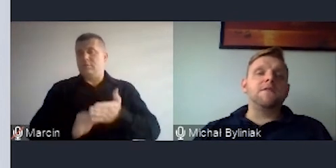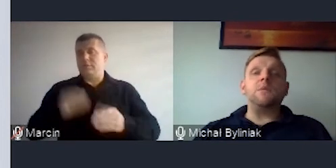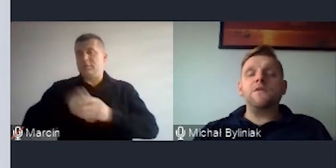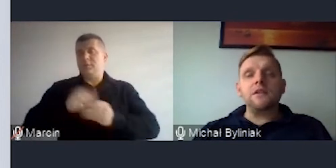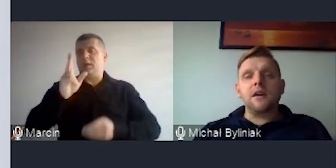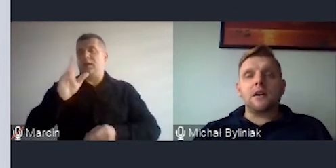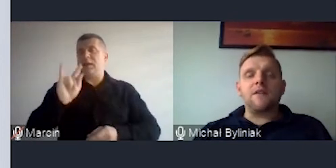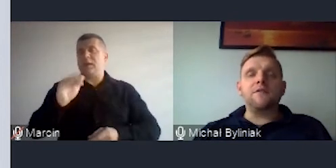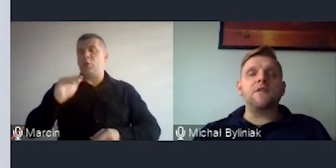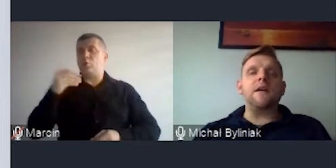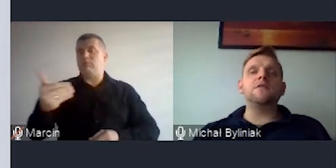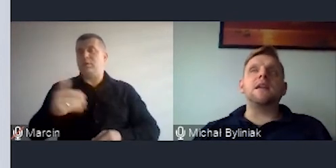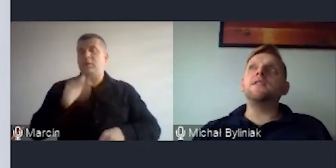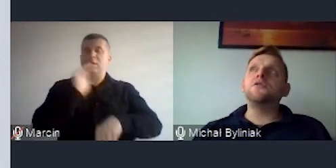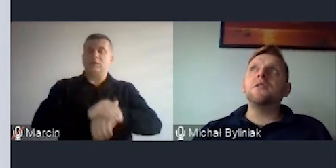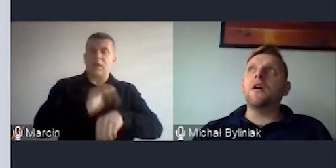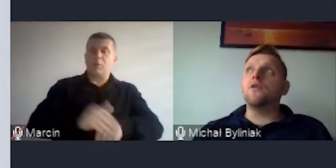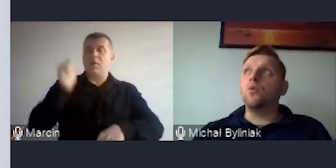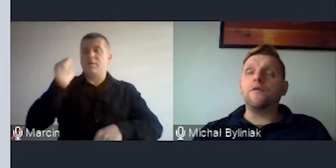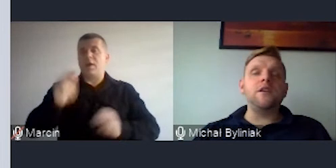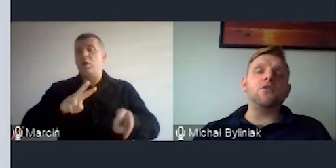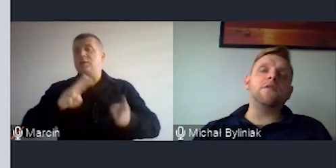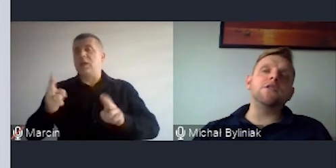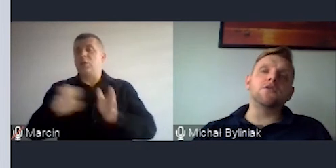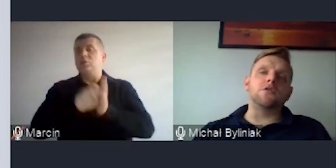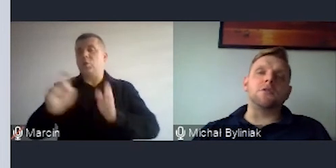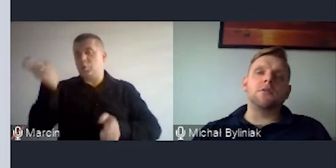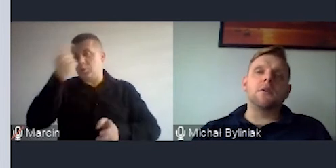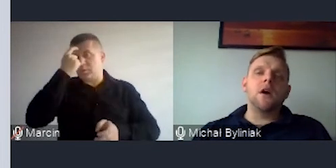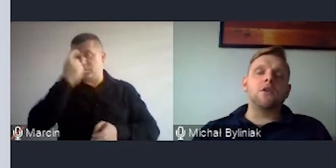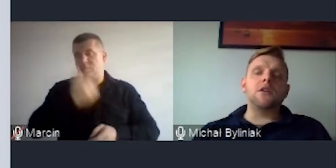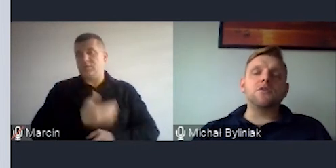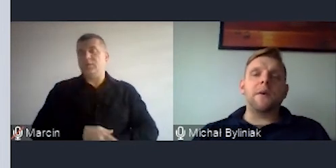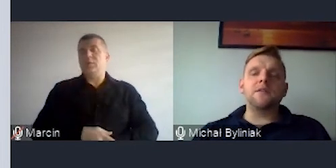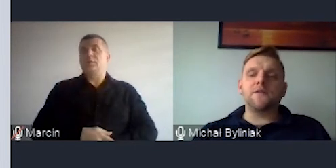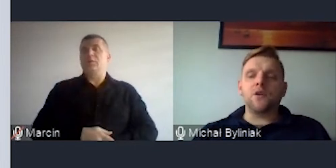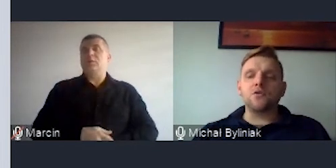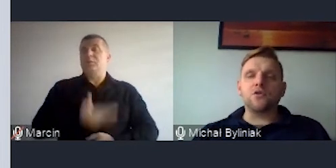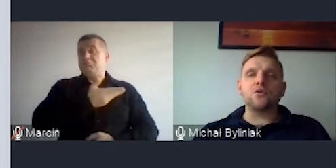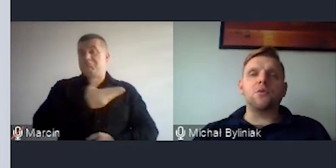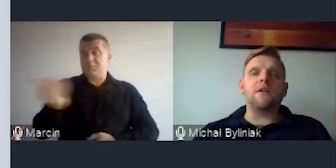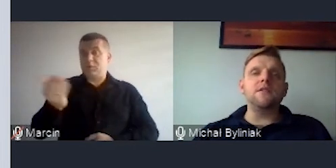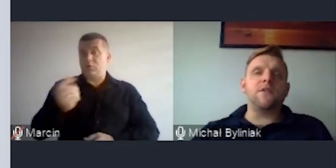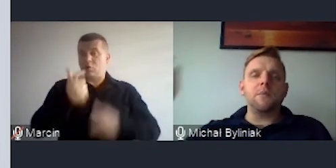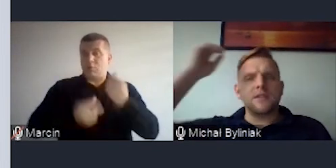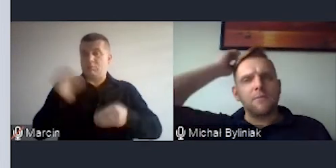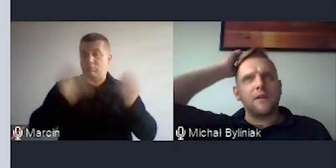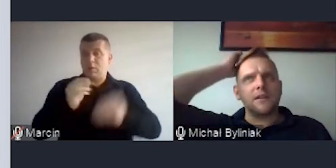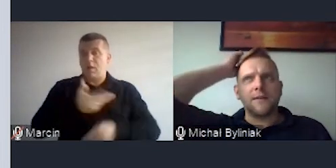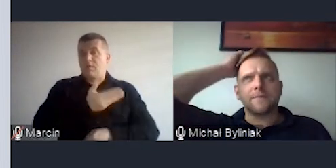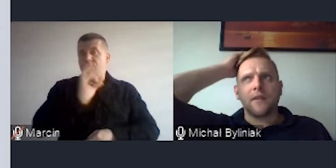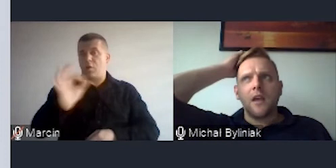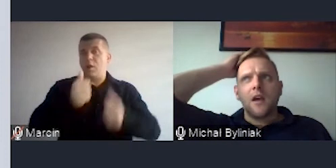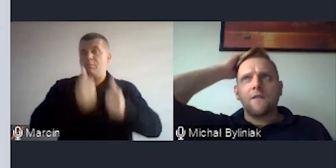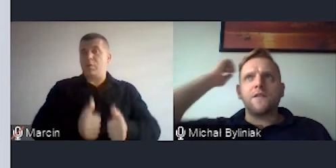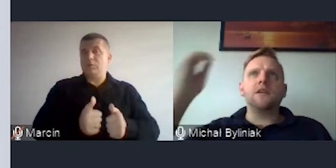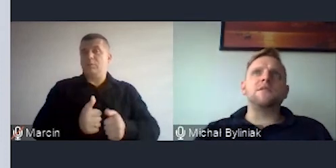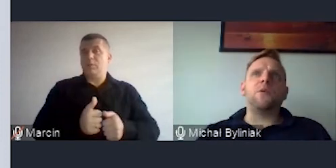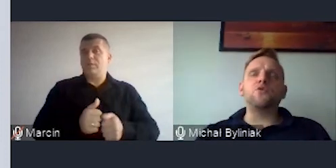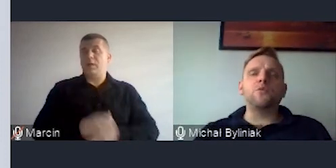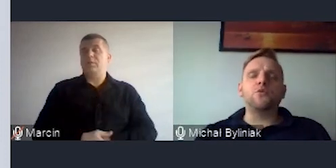W zamówieniach kwalifikowalność zależy głównie od uważności, od tego czy Państwo skonstruowali swoje postępowanie w sposób,